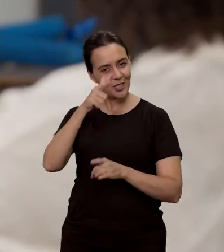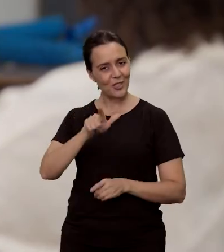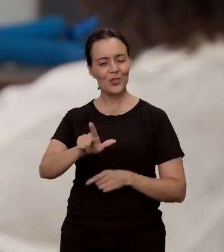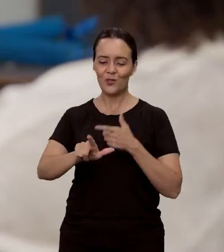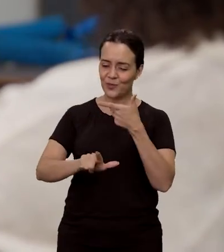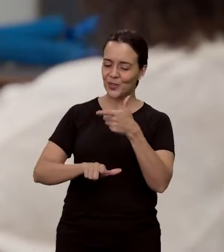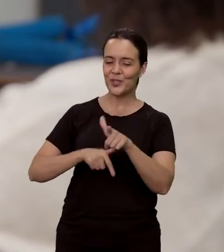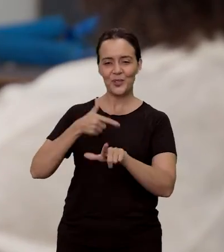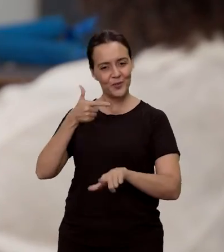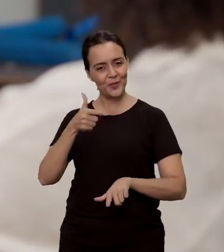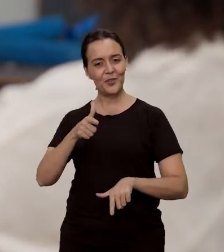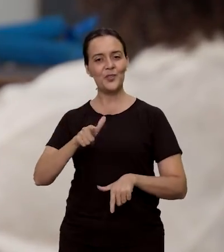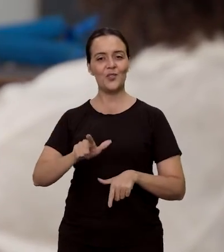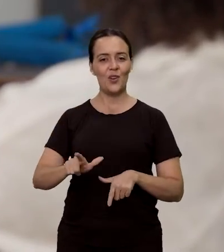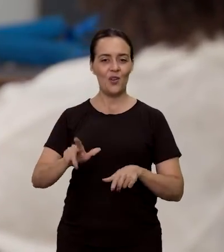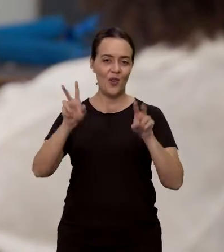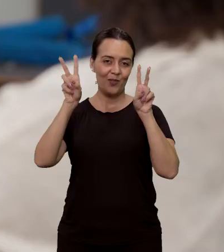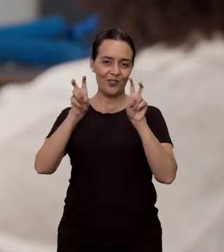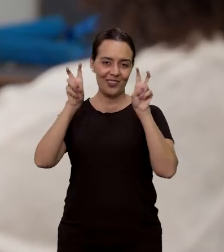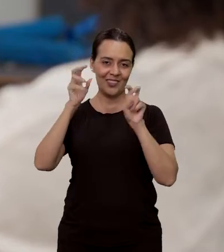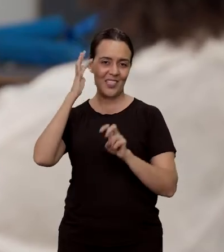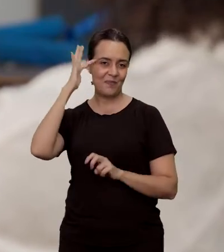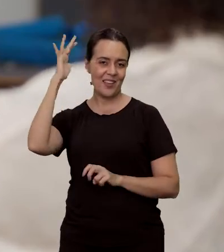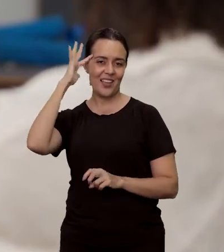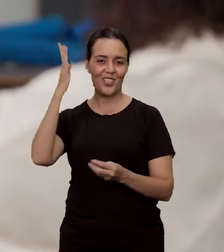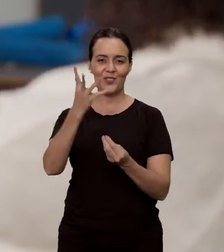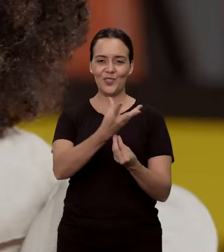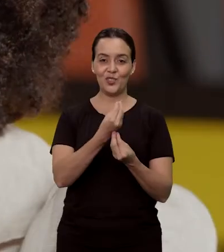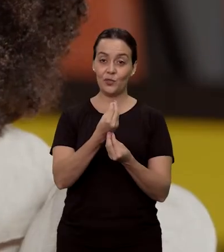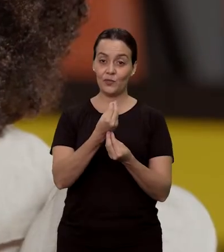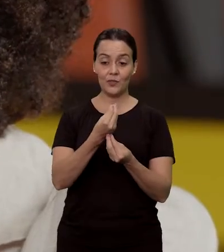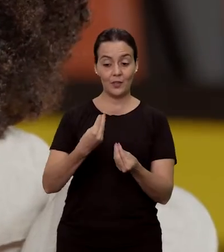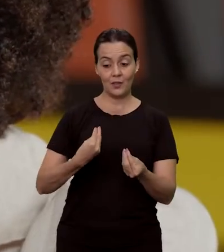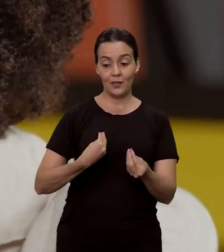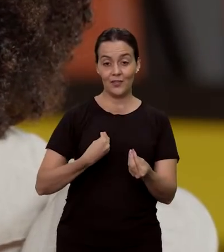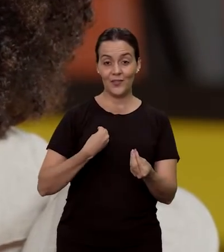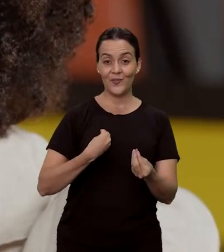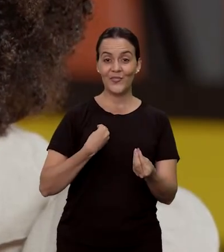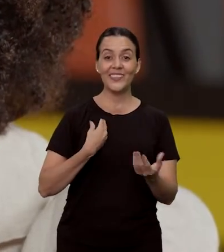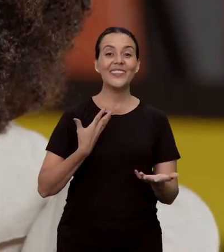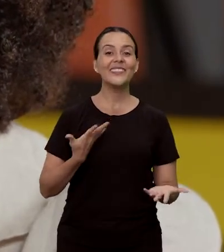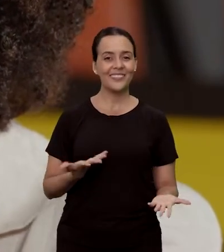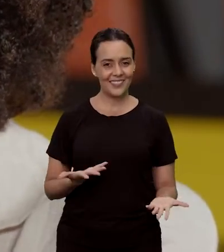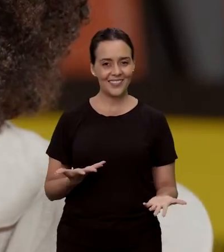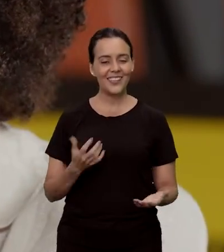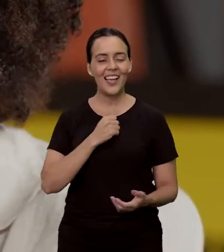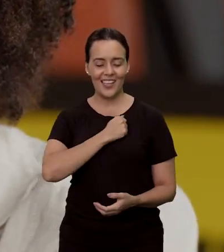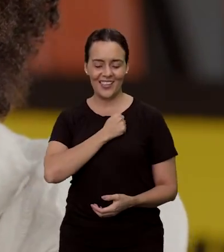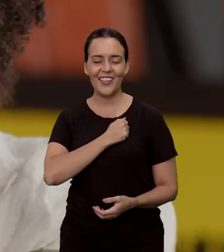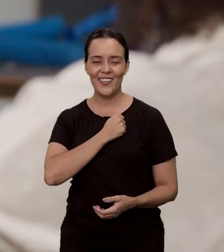muitas vezes para falar sobre arte, filosofia, sobre vida. [Mônica] Incrível, também adorei te conhecer e estar aqui com você um pouquinho.